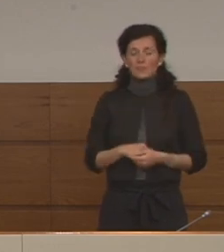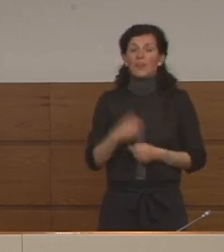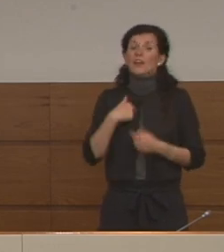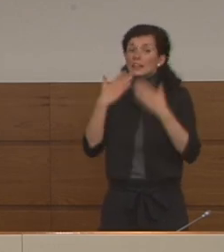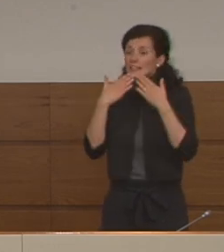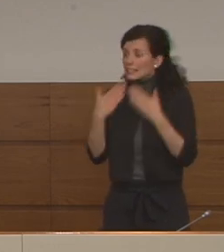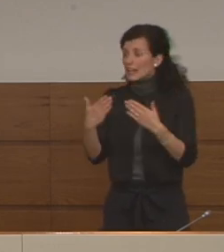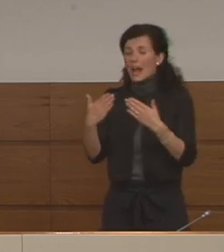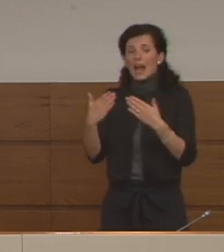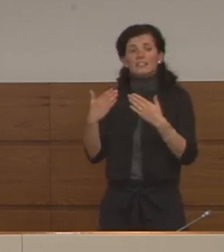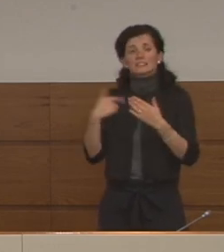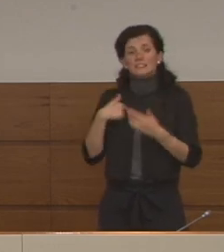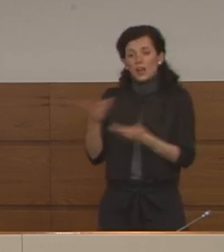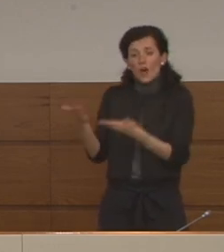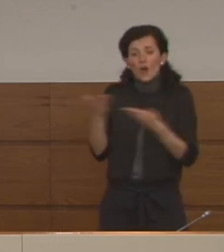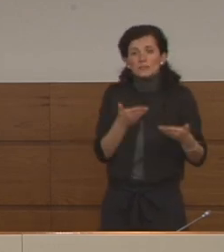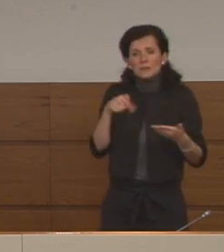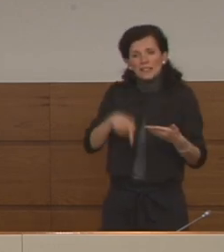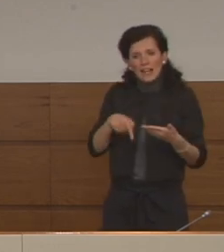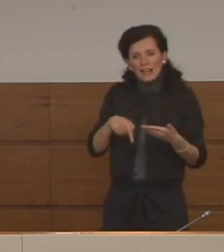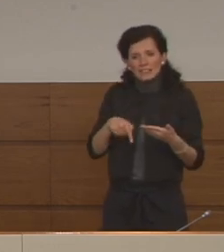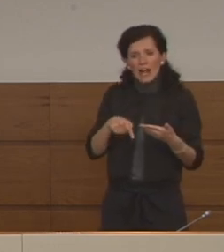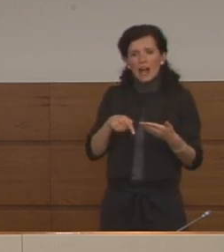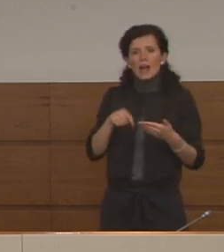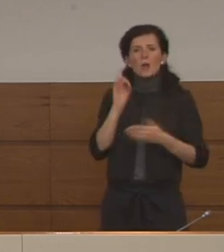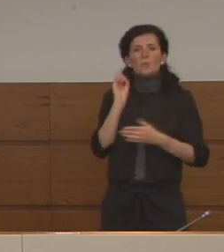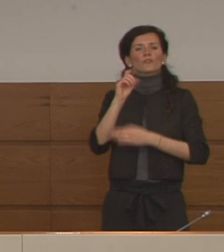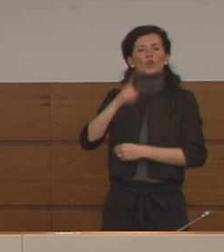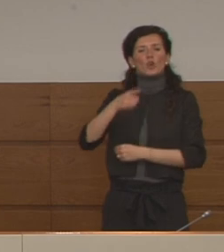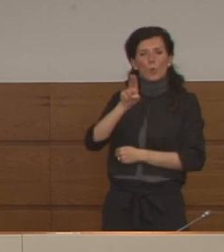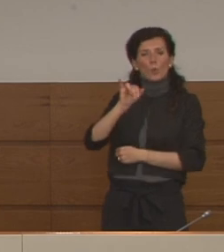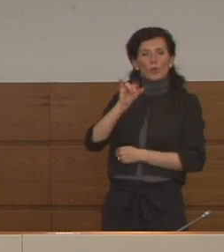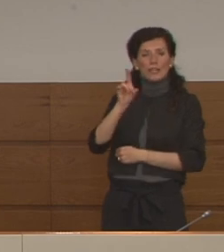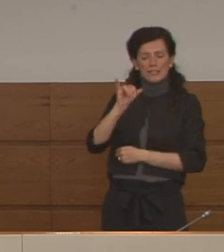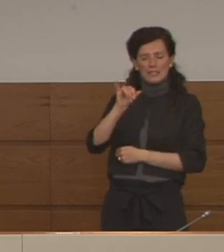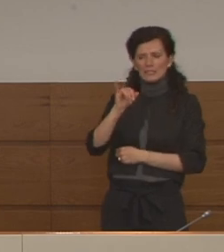veramente squisita. Però mi corre l'obbligo di ringraziare